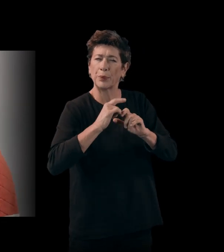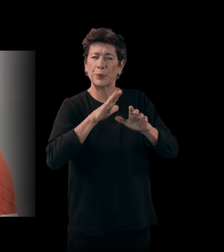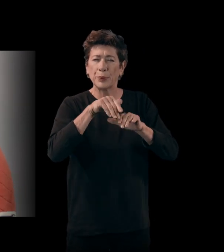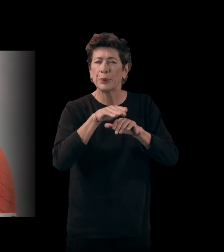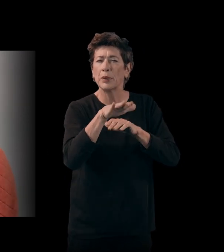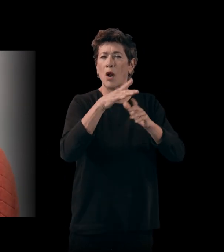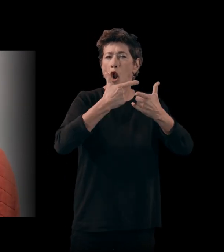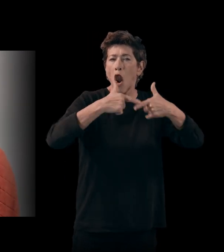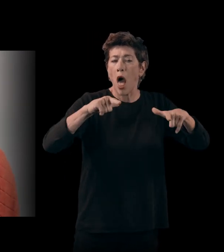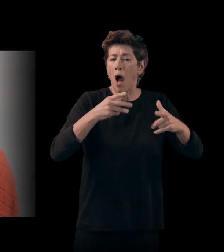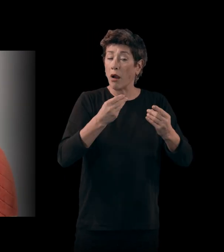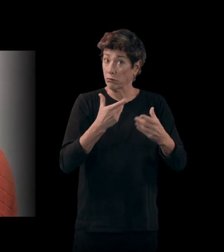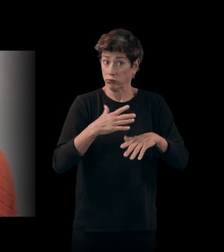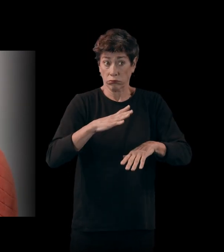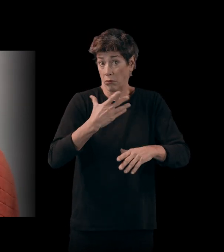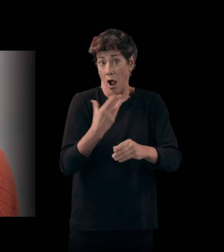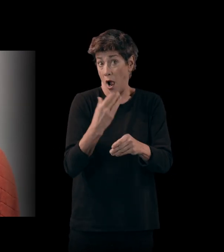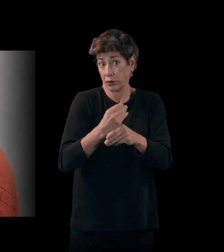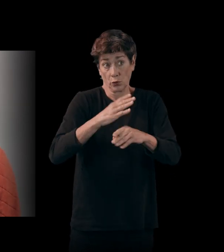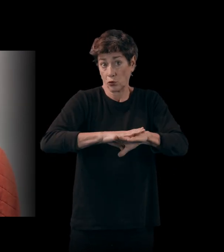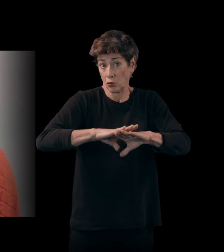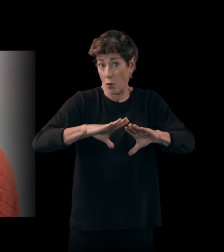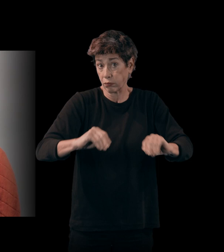Ça aussi, c'est quelque chose qu'on a appris au contact des tribus